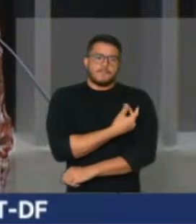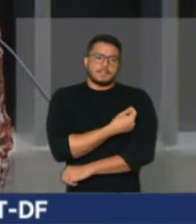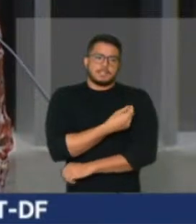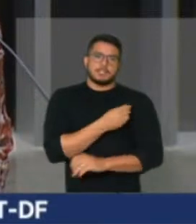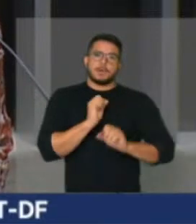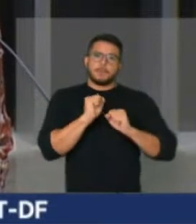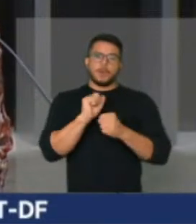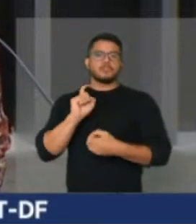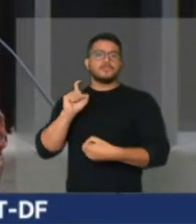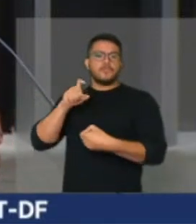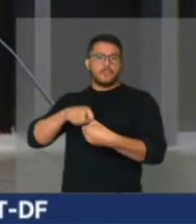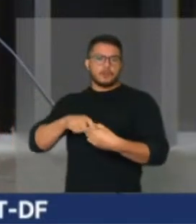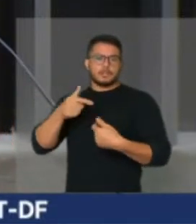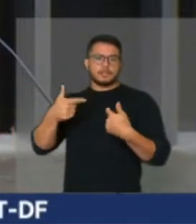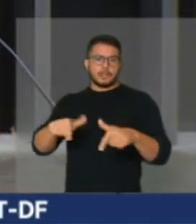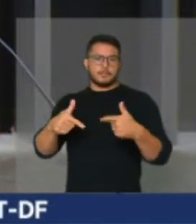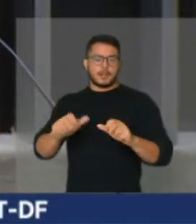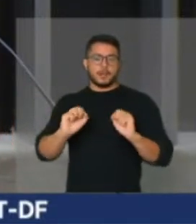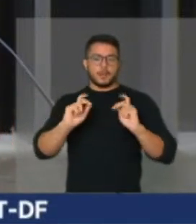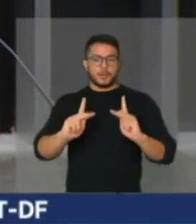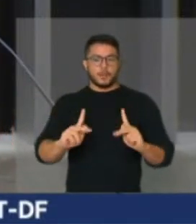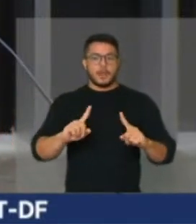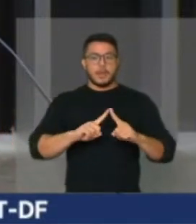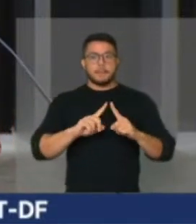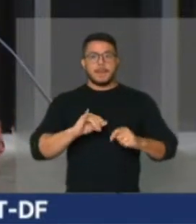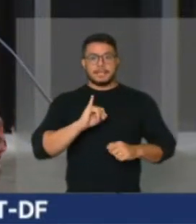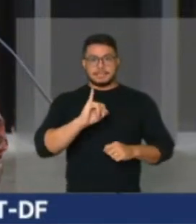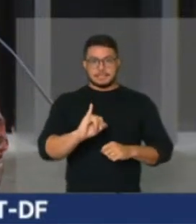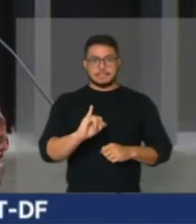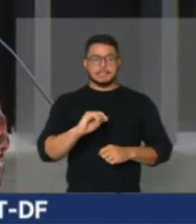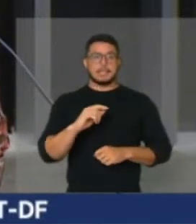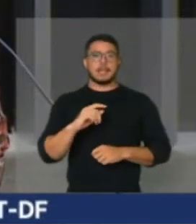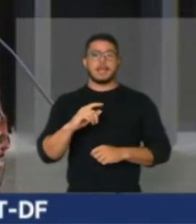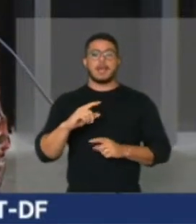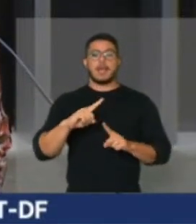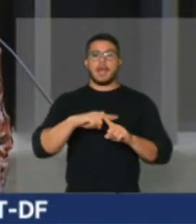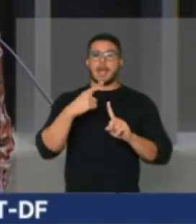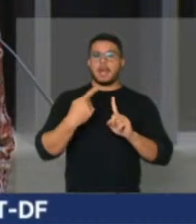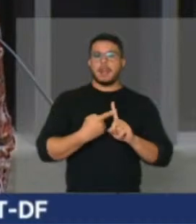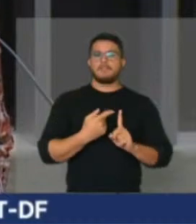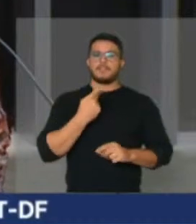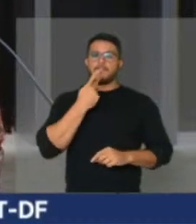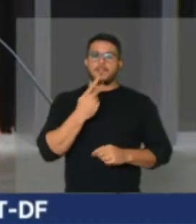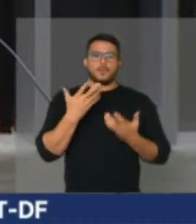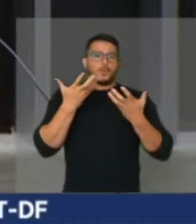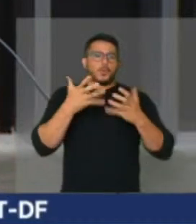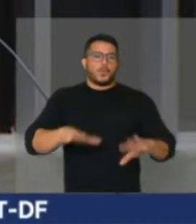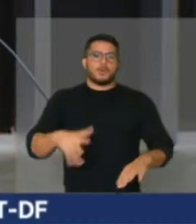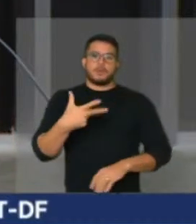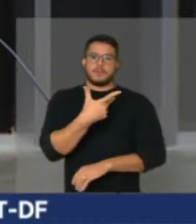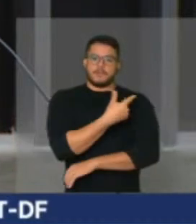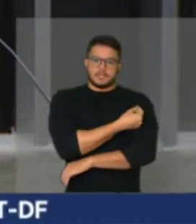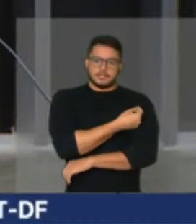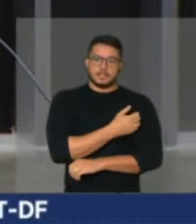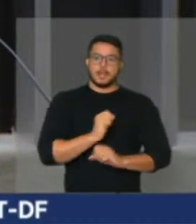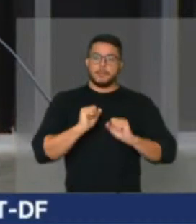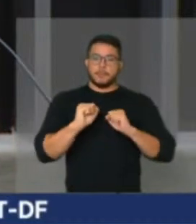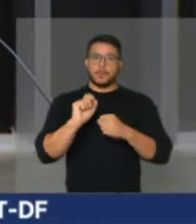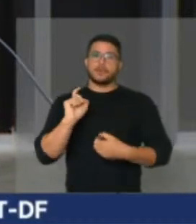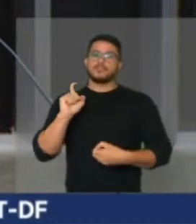VACINAR, PODEM VOLTAR. AO TRABALHO. SEM VACINAS. SEM VACINAS. AS GRÁVIDAS COM COMORBIDADES, POR EXEMPLO,